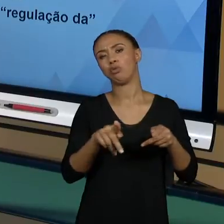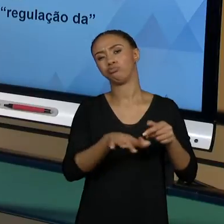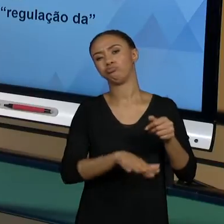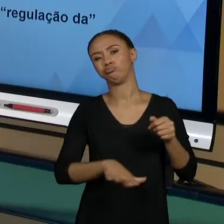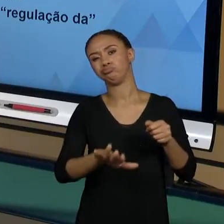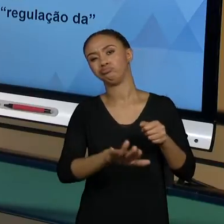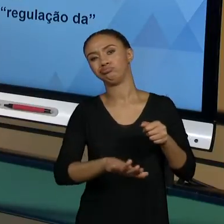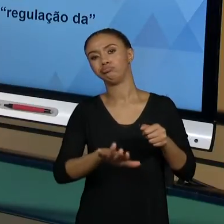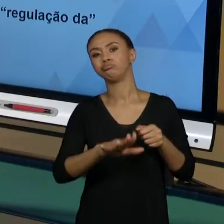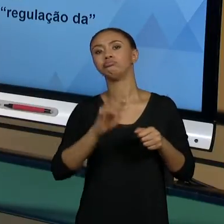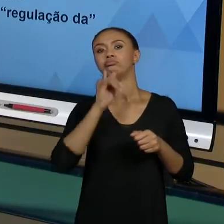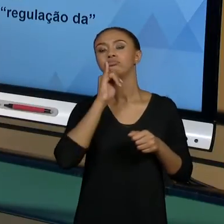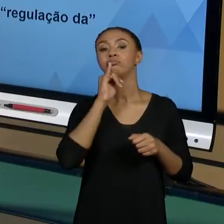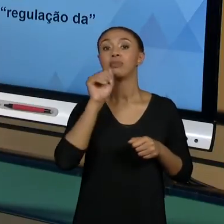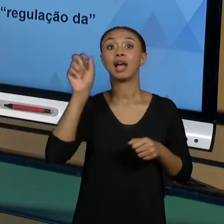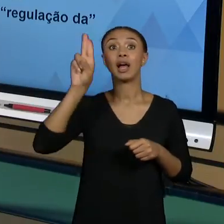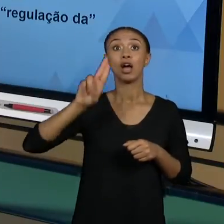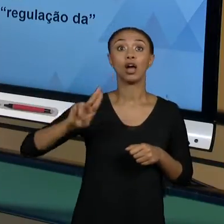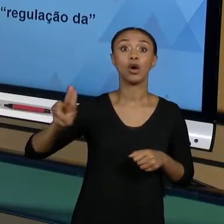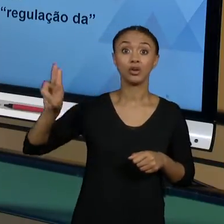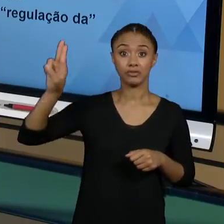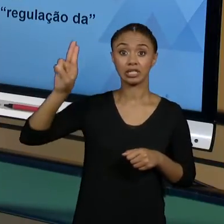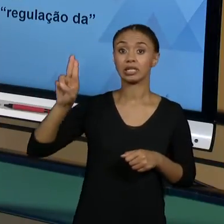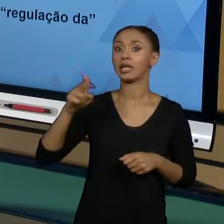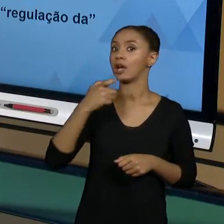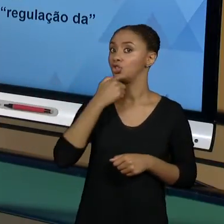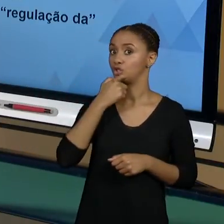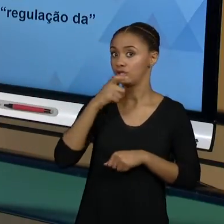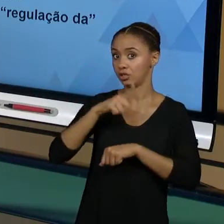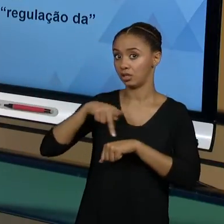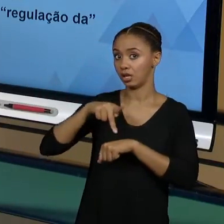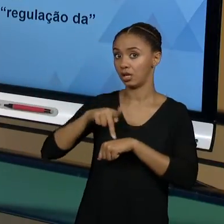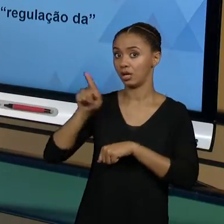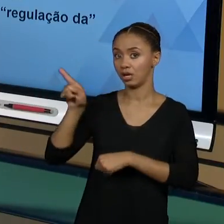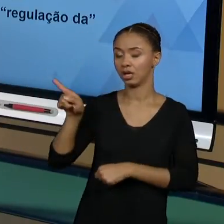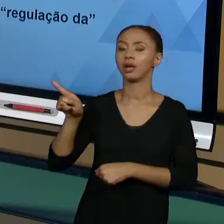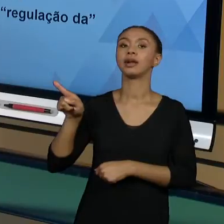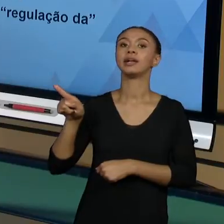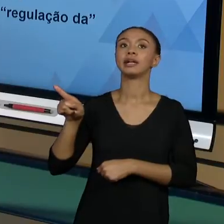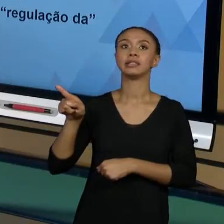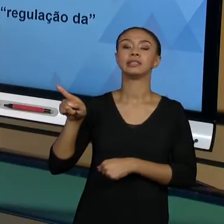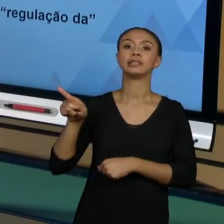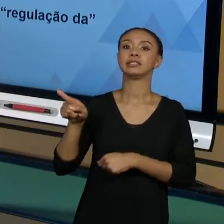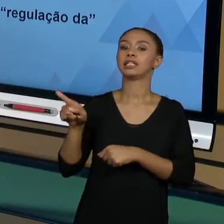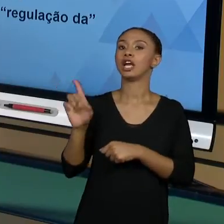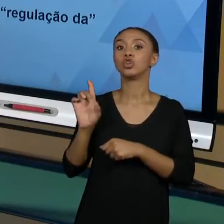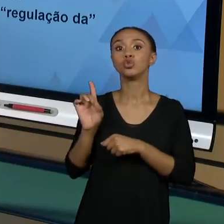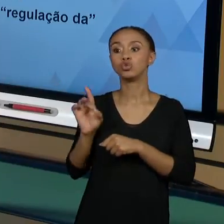INGLESA, ERA PRATICAMENTE ERA RESTRITA ÀS ELITES, E VOCÊ TEM UMA COINCIDÊNCIA QUE NESSE ESPAÇO, LÁ